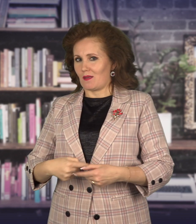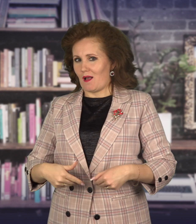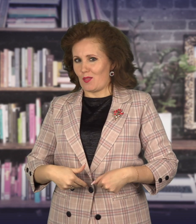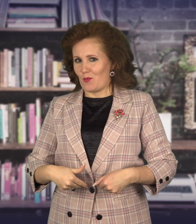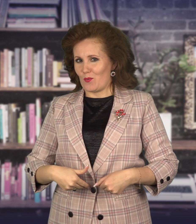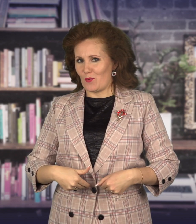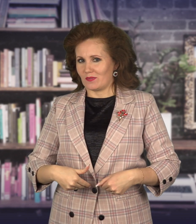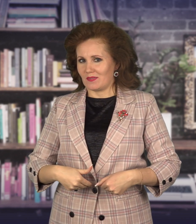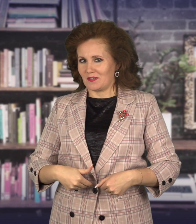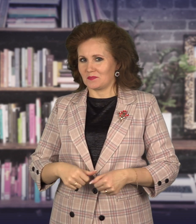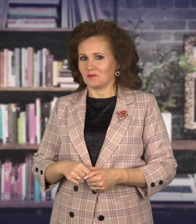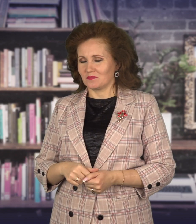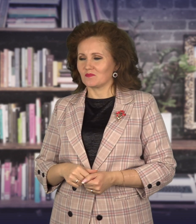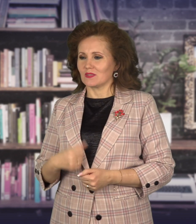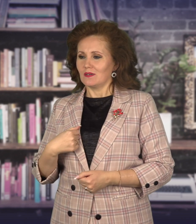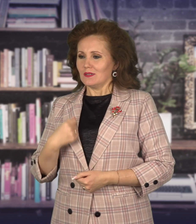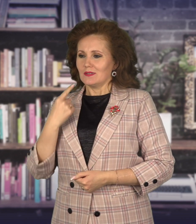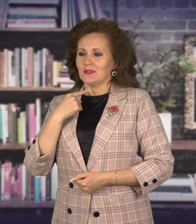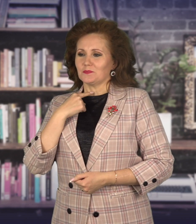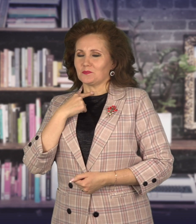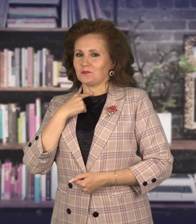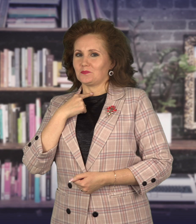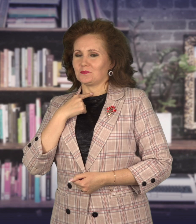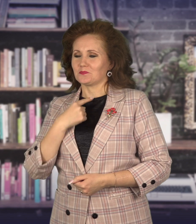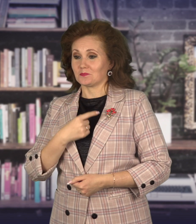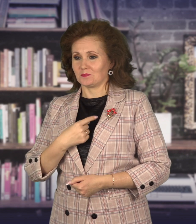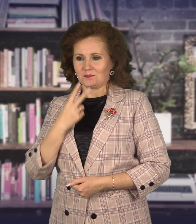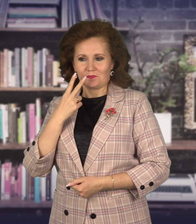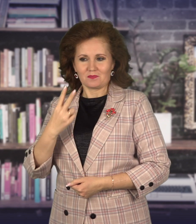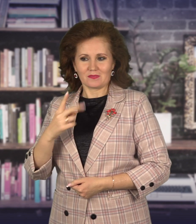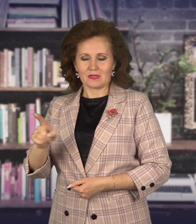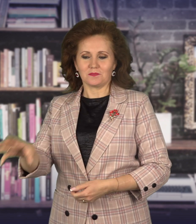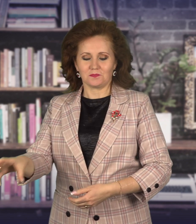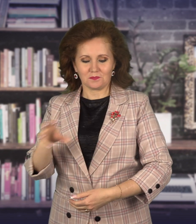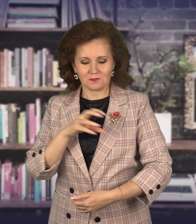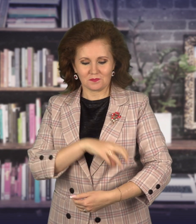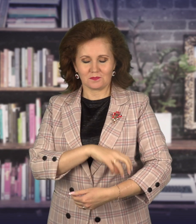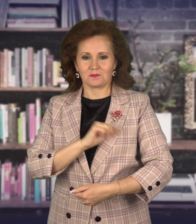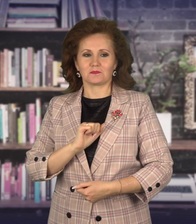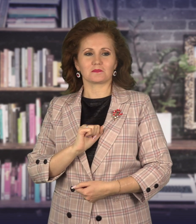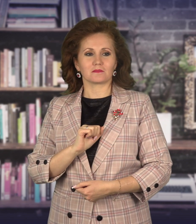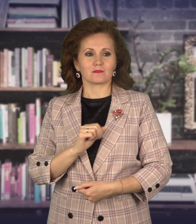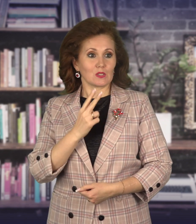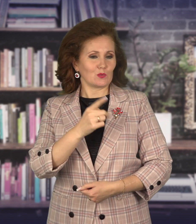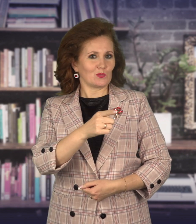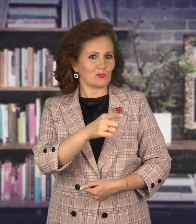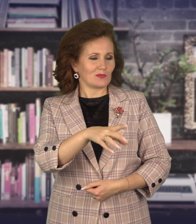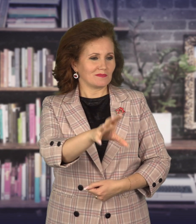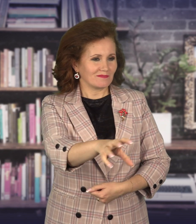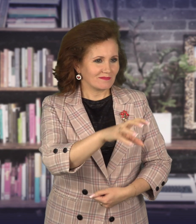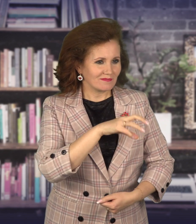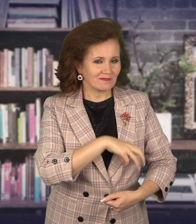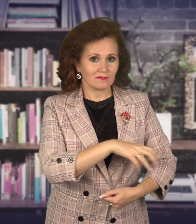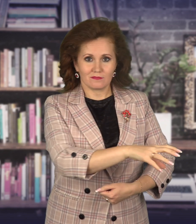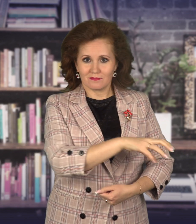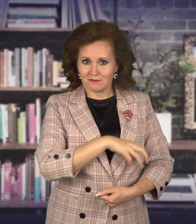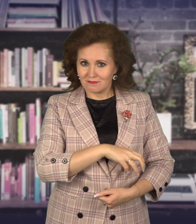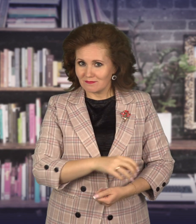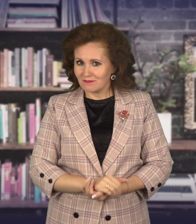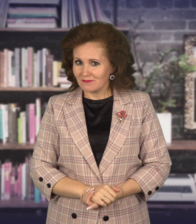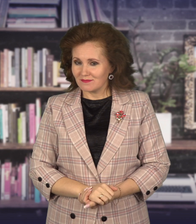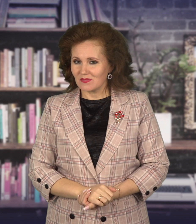Всегда голодные, то это приглянется, то другое.